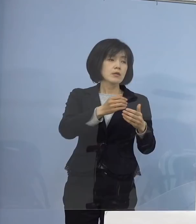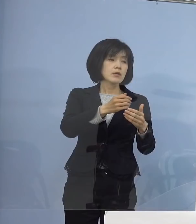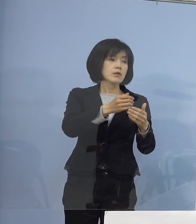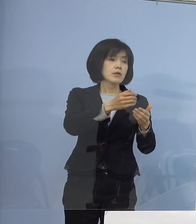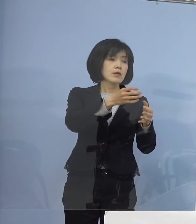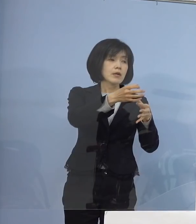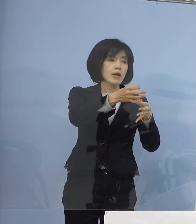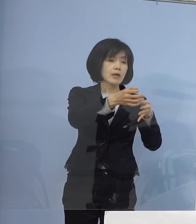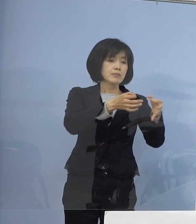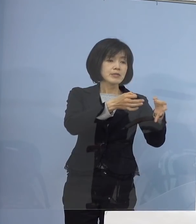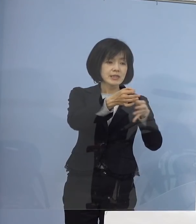（知事） 店員というかお店側サイド